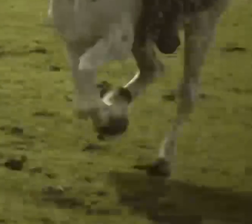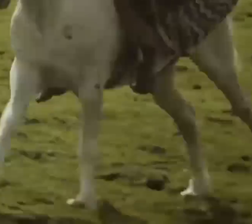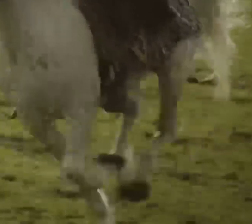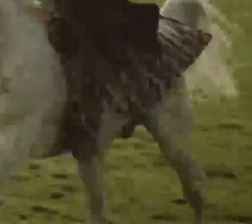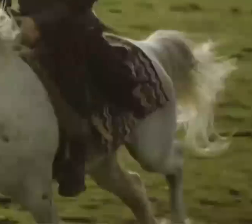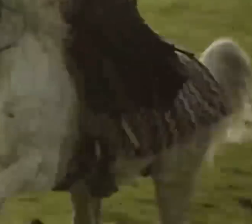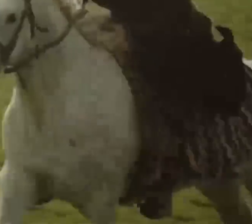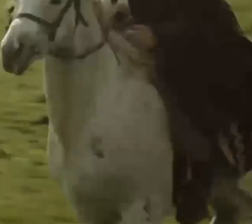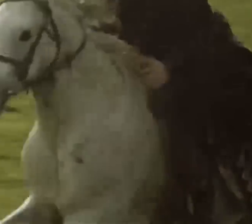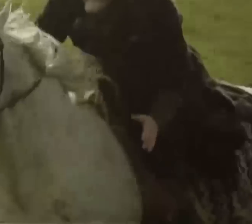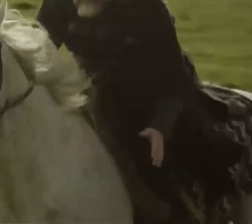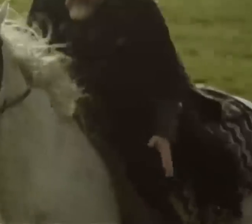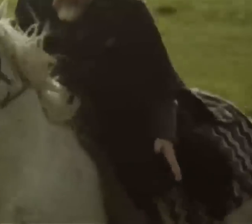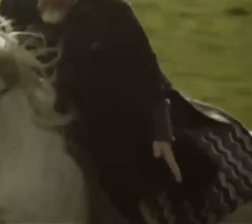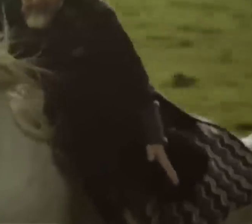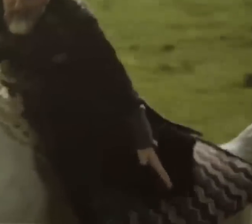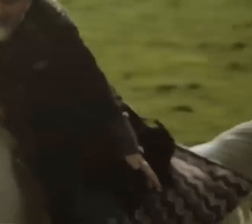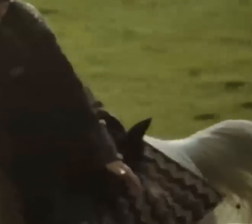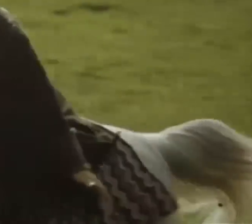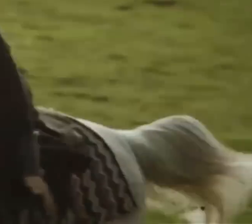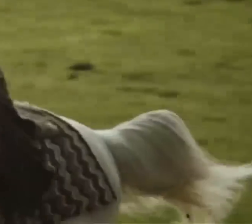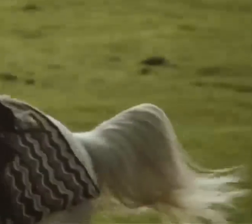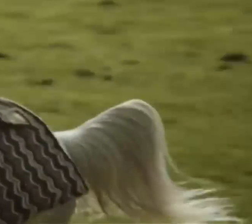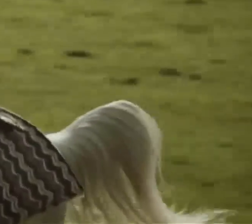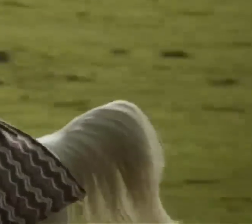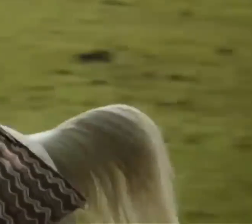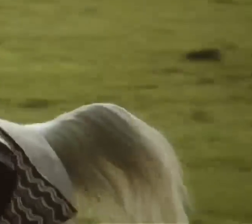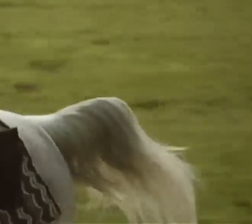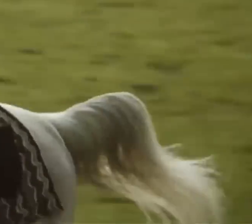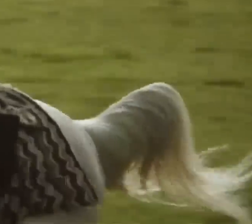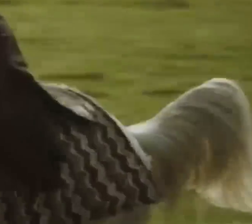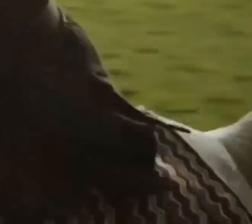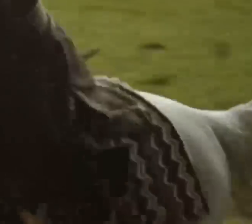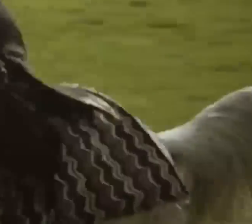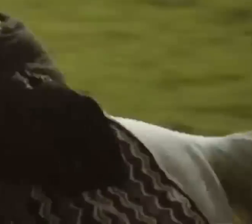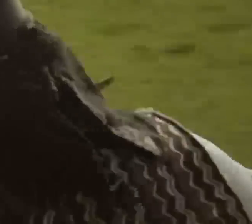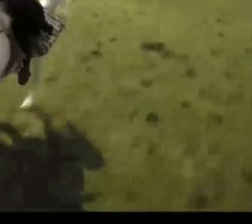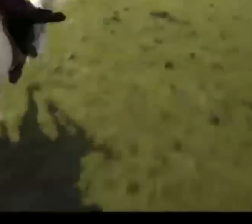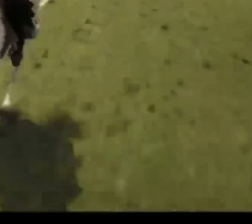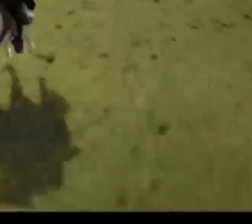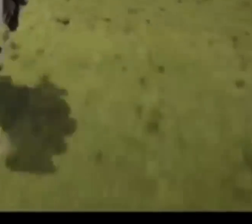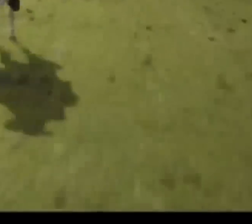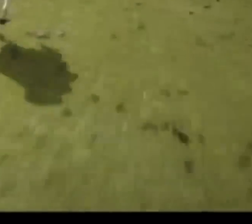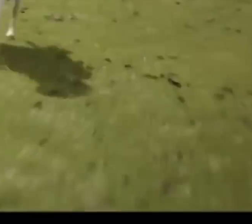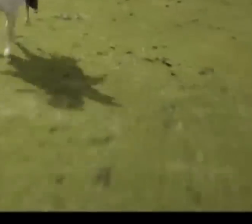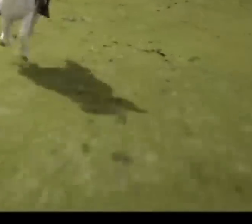Dur oğlum! (Müzik - Gerilim)